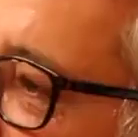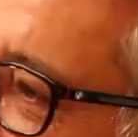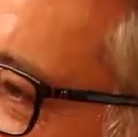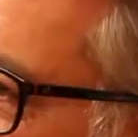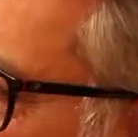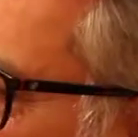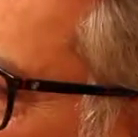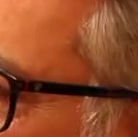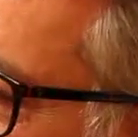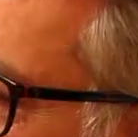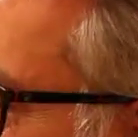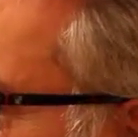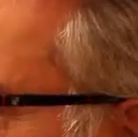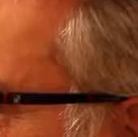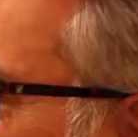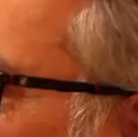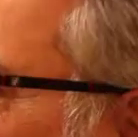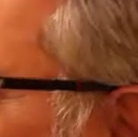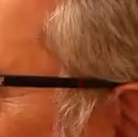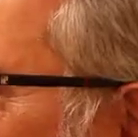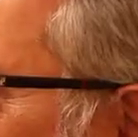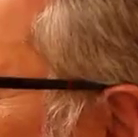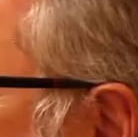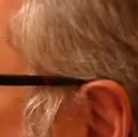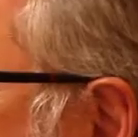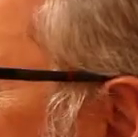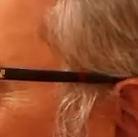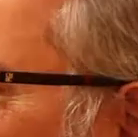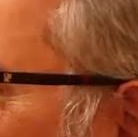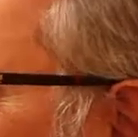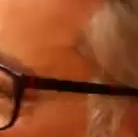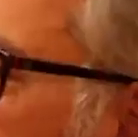el caso de Enrique Crespo, que de repente